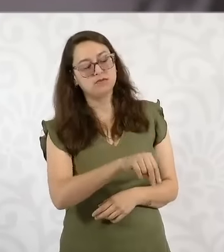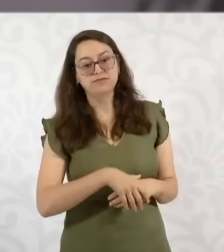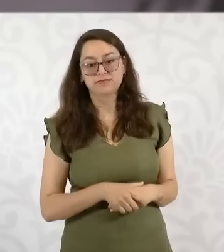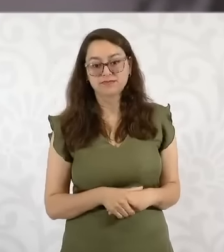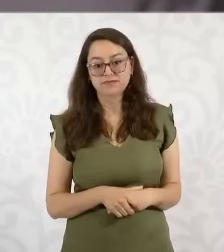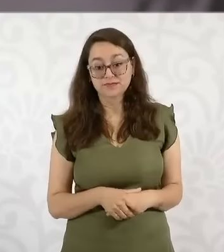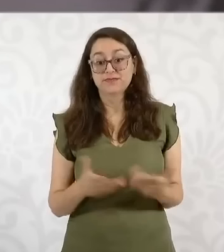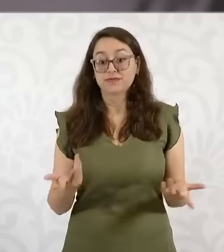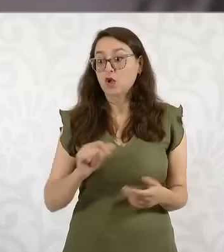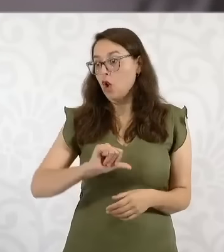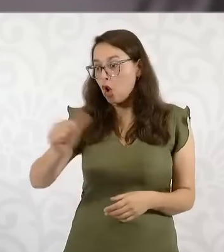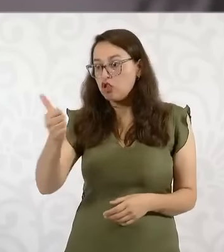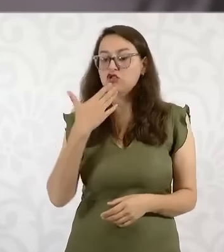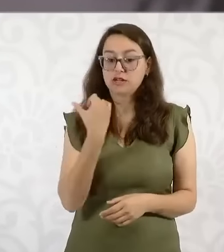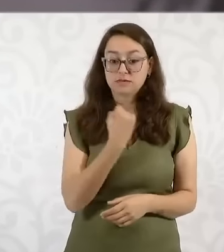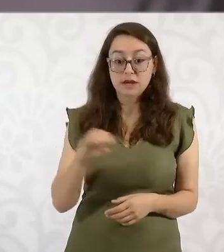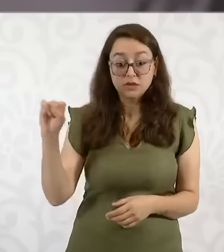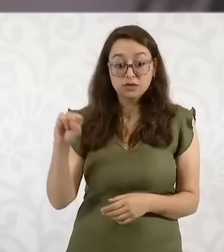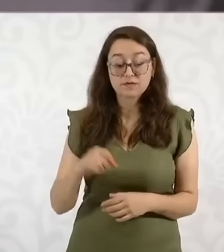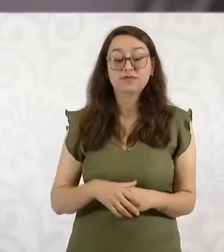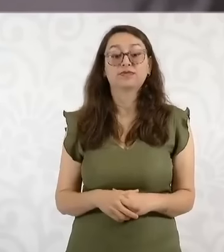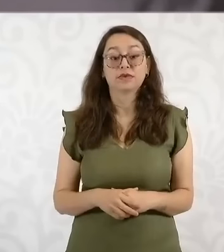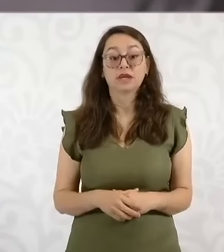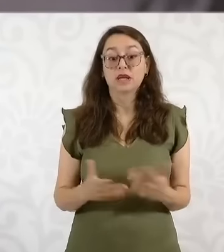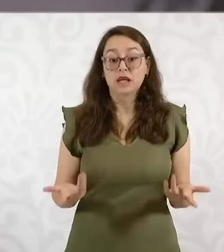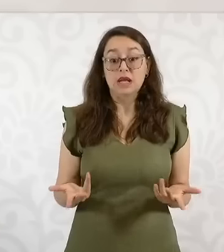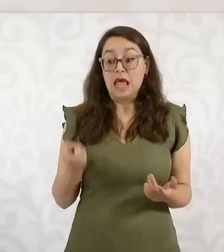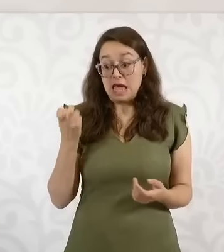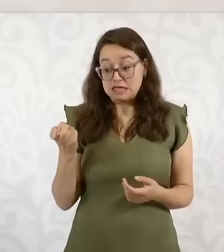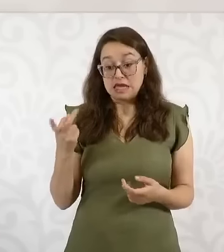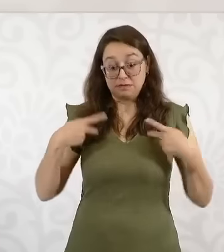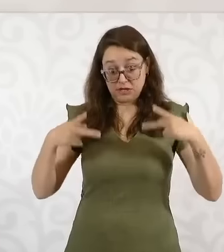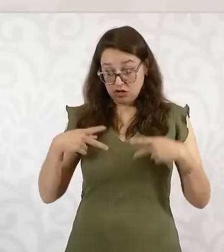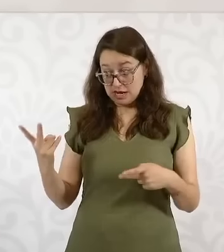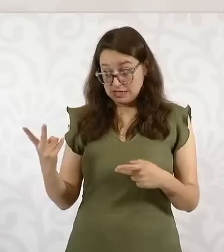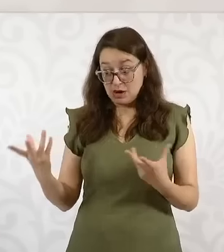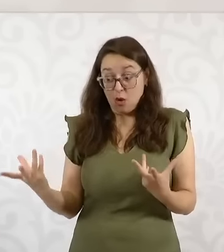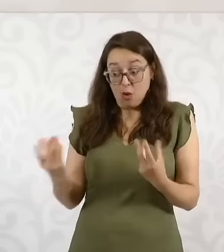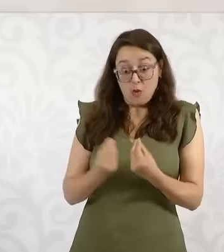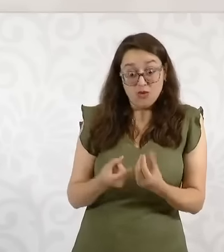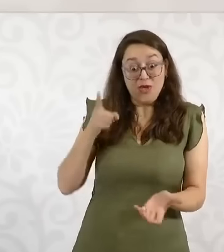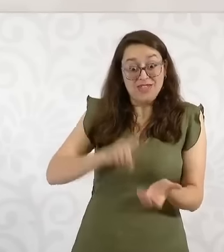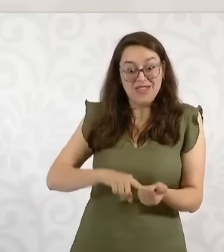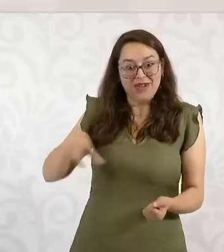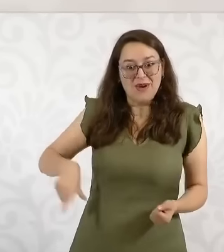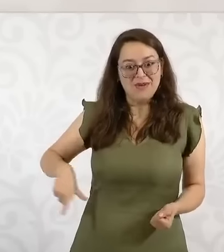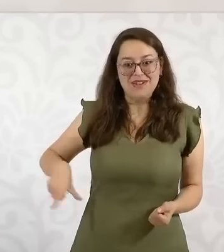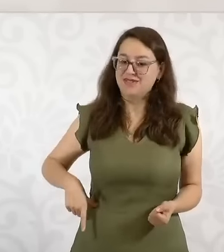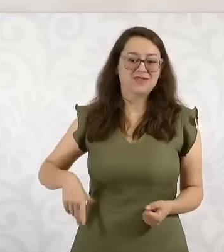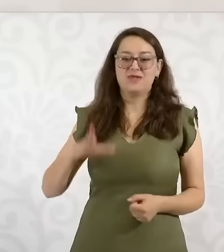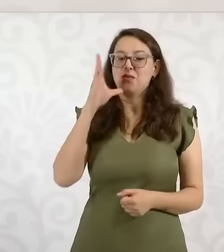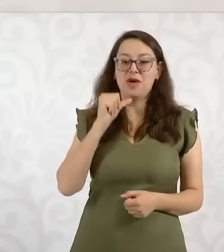¿quién estaría? porque no podría ser directamente el gobierno e ni tampoco eh pues